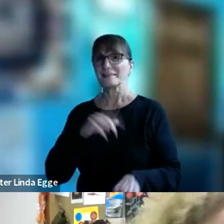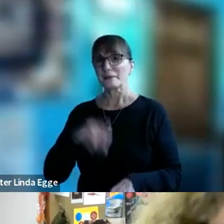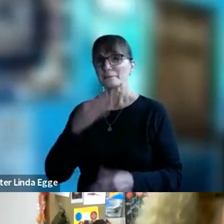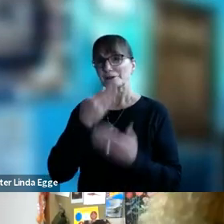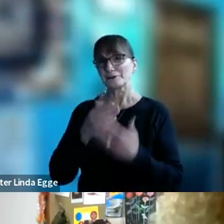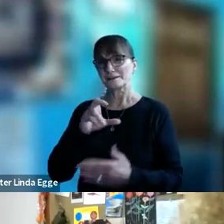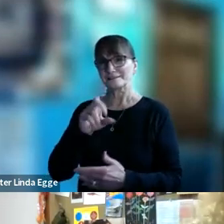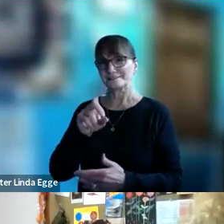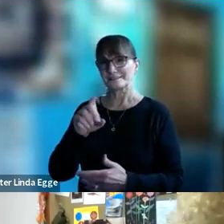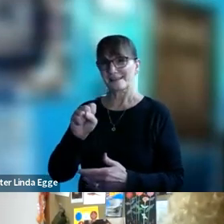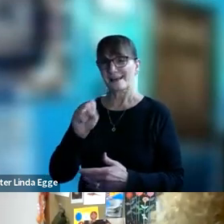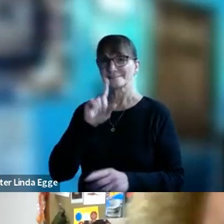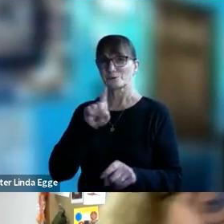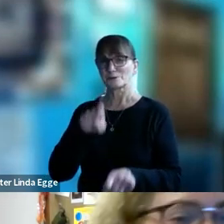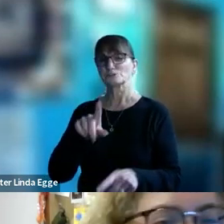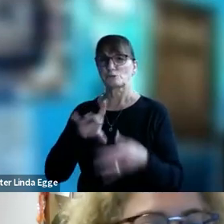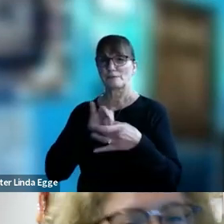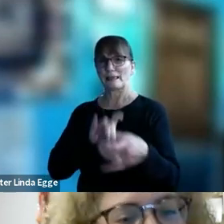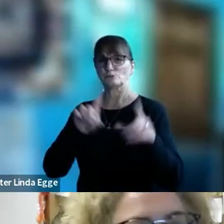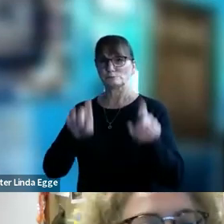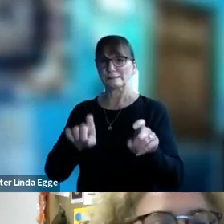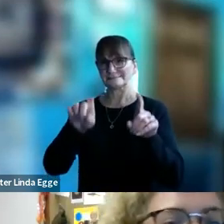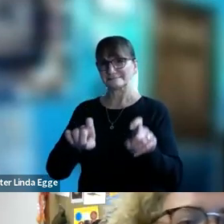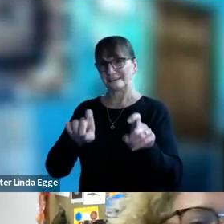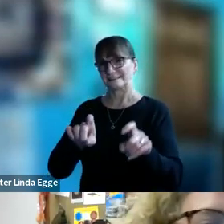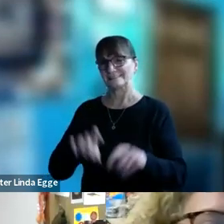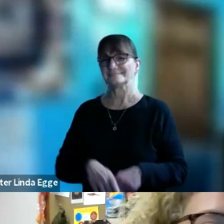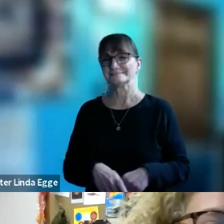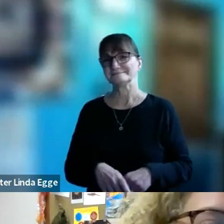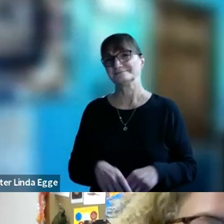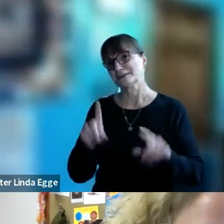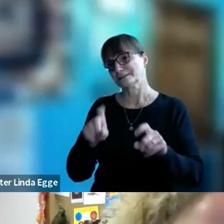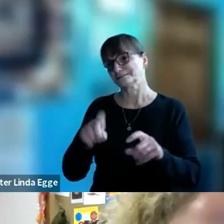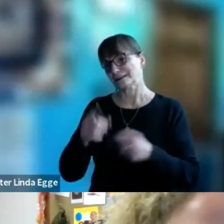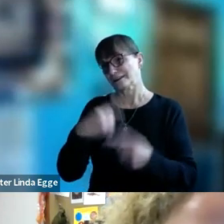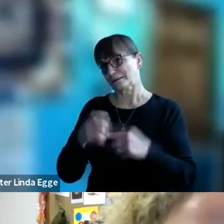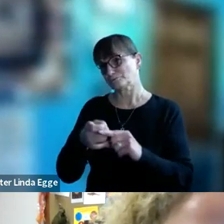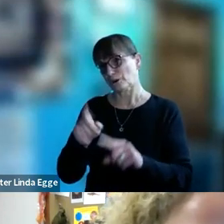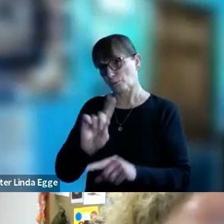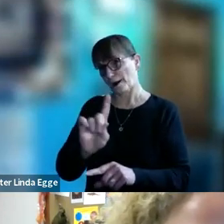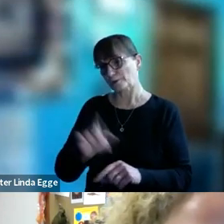sobre las pruebas y su procedencia. ¿Importa?